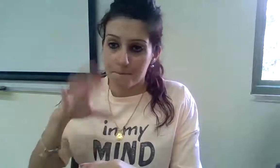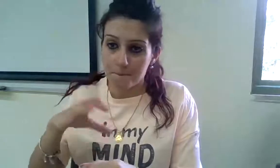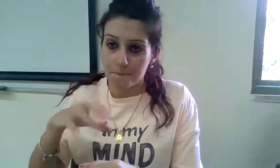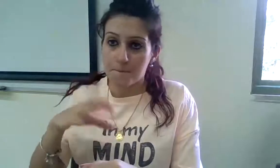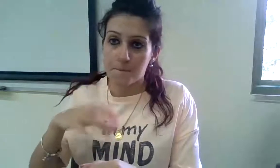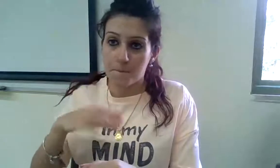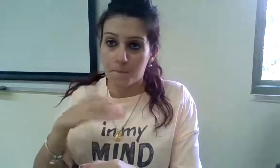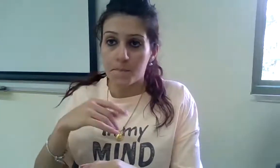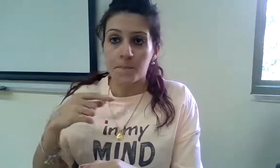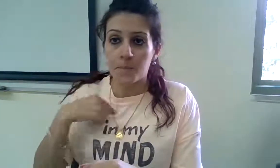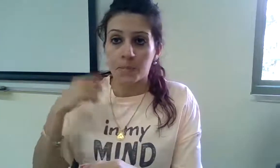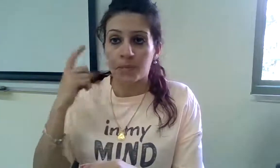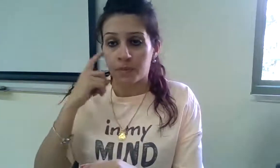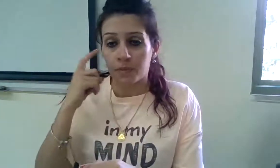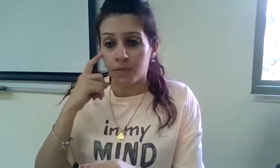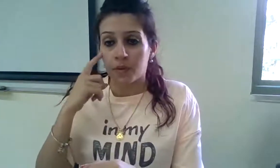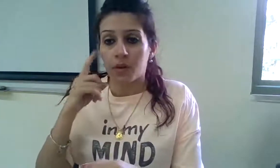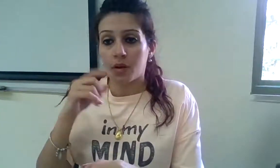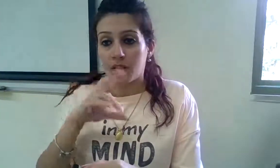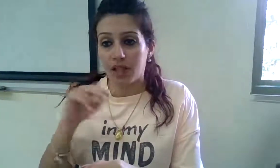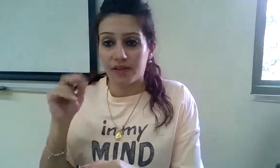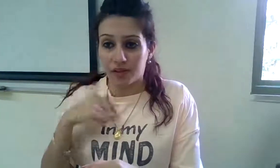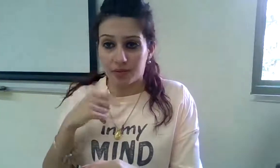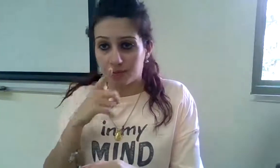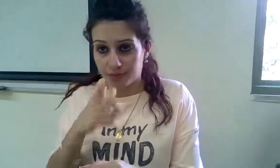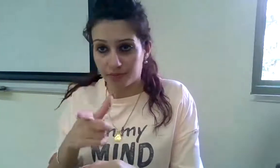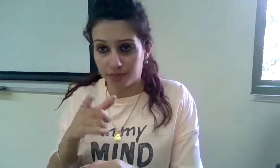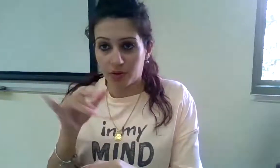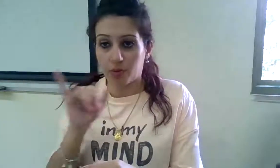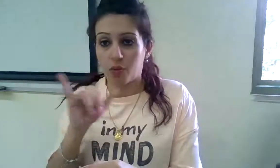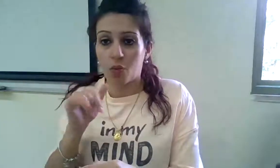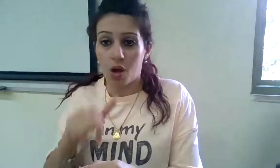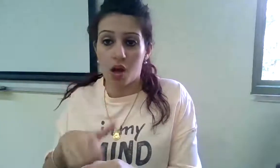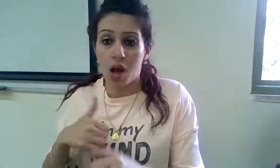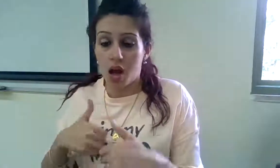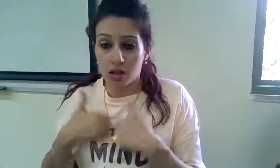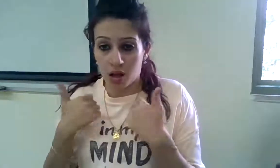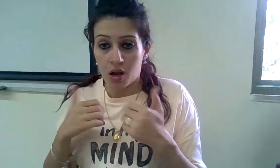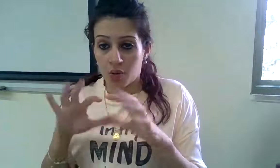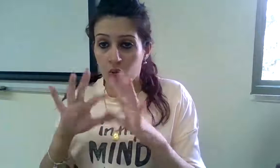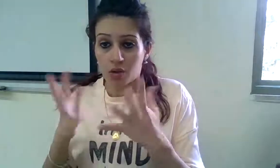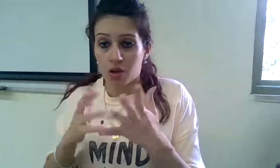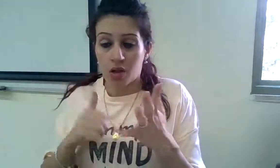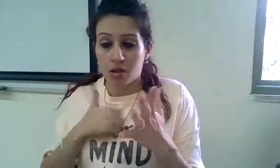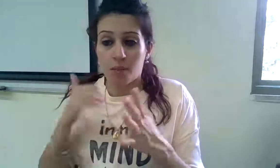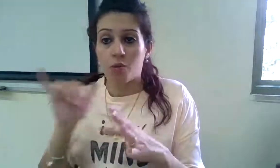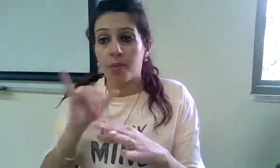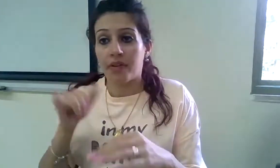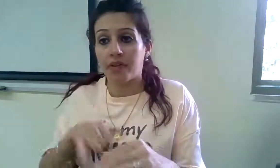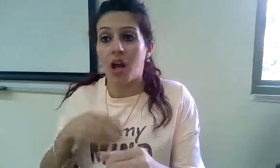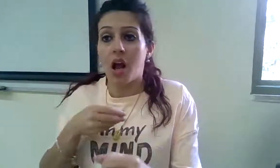لكي يستطيعوا تطبيقه في عملية التعليم لديهم في المنزل هذا ما كنا نقوم به